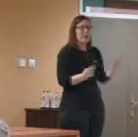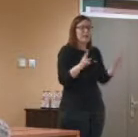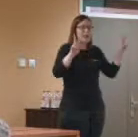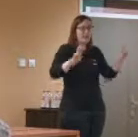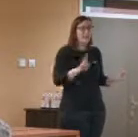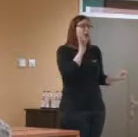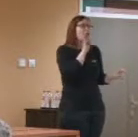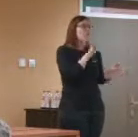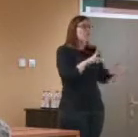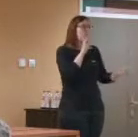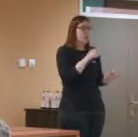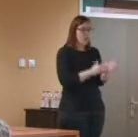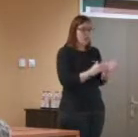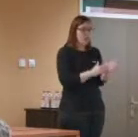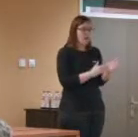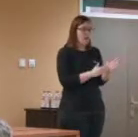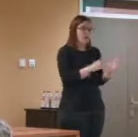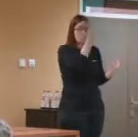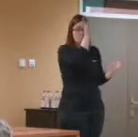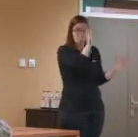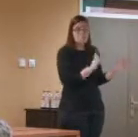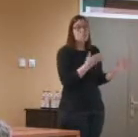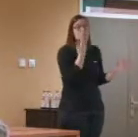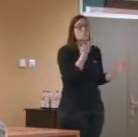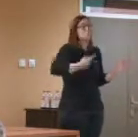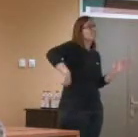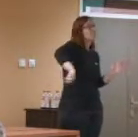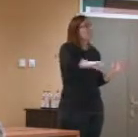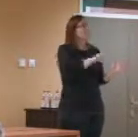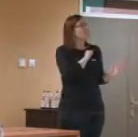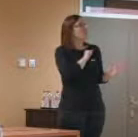no sé si es que no estamos preparados para este tipo de